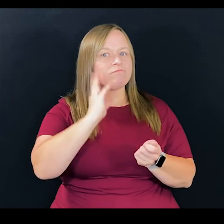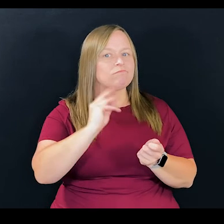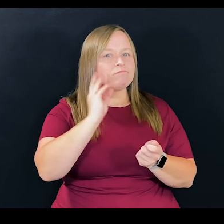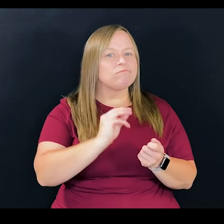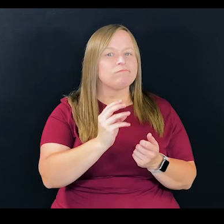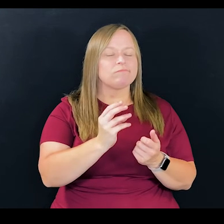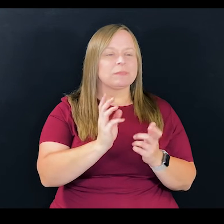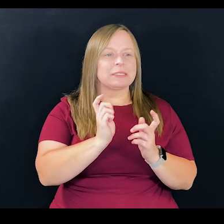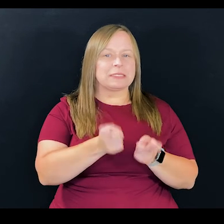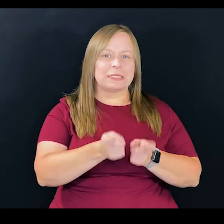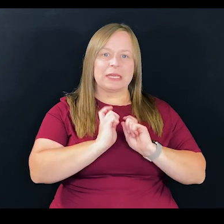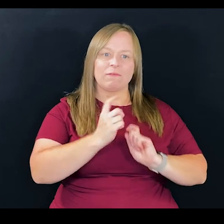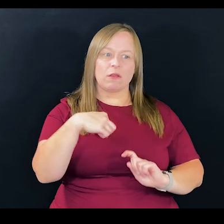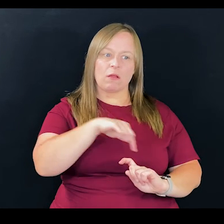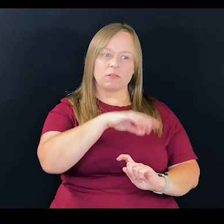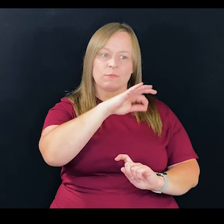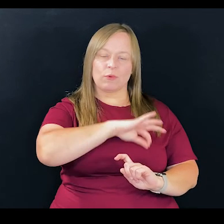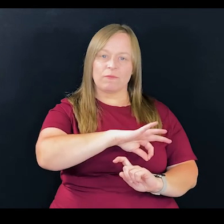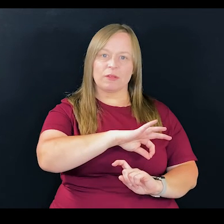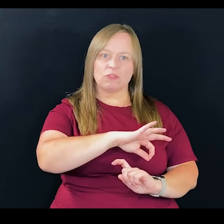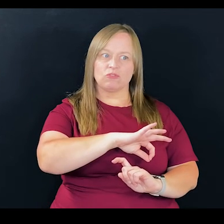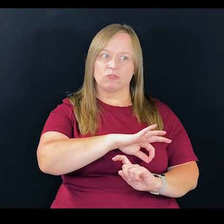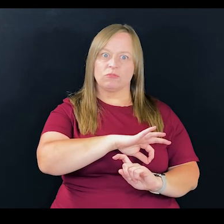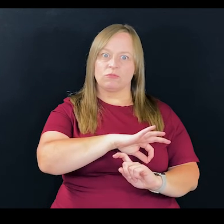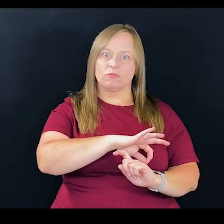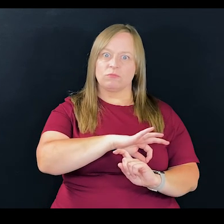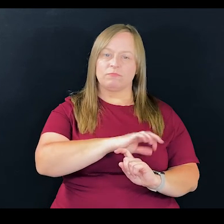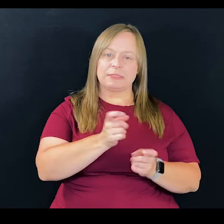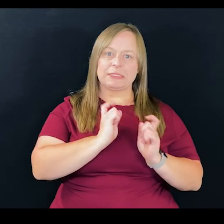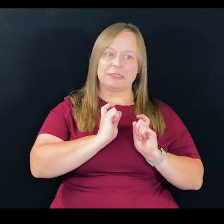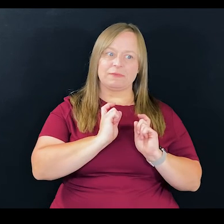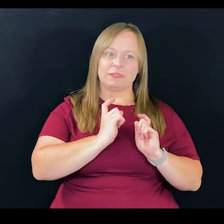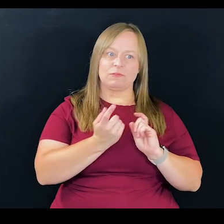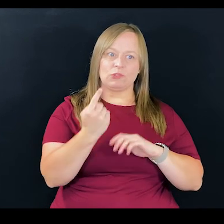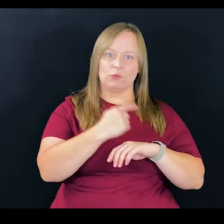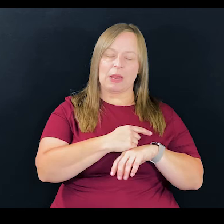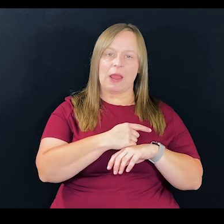que han existido y que nos han dado el privilegio de tener los privilegios